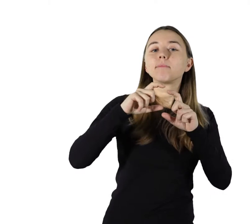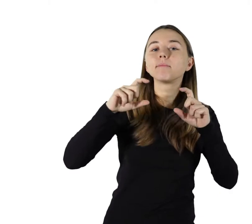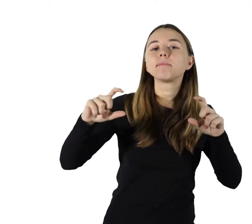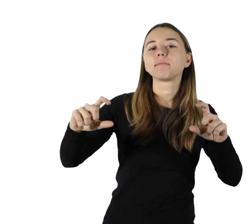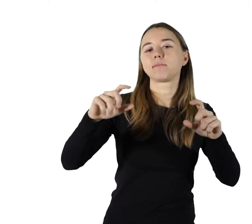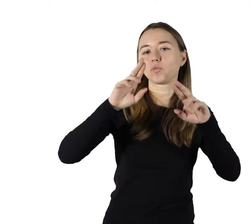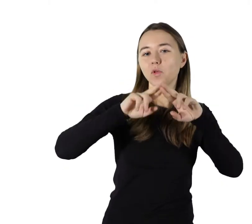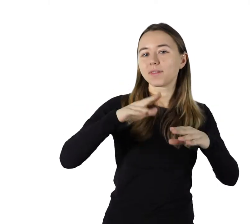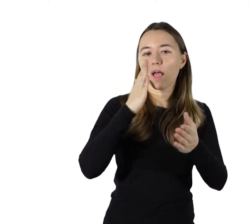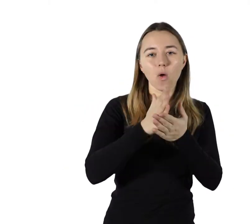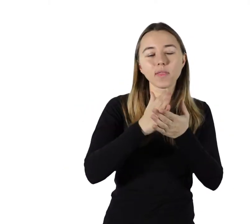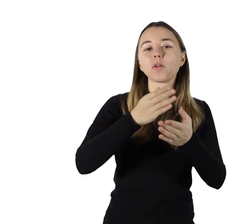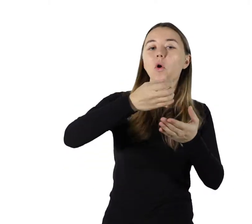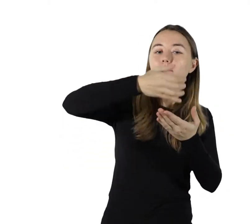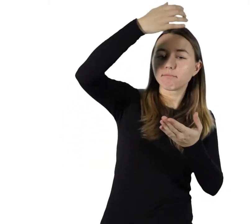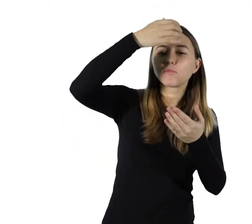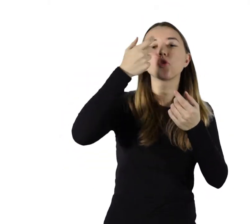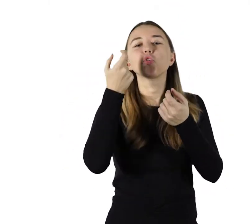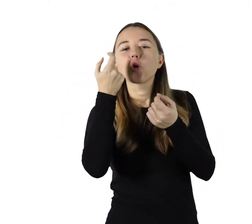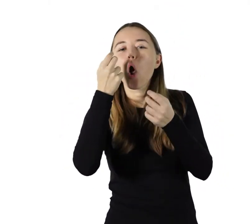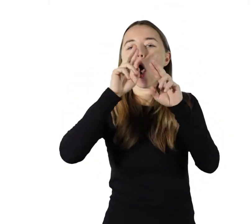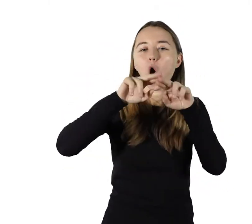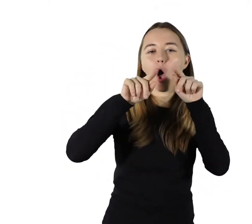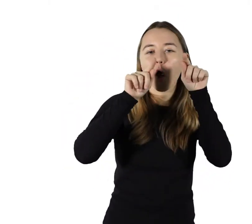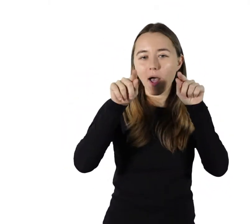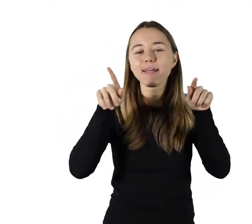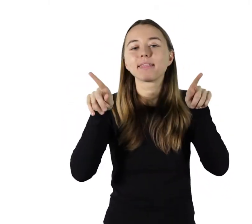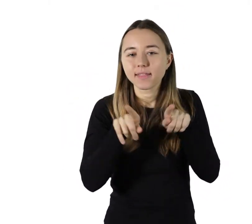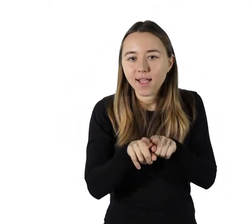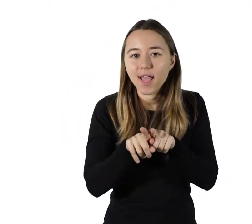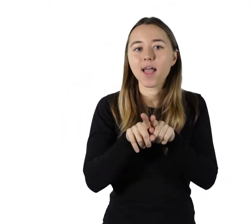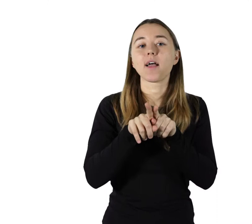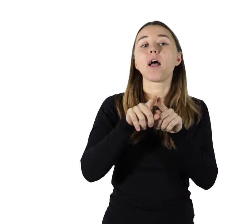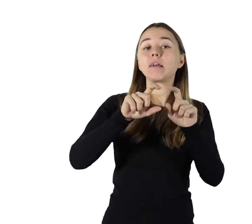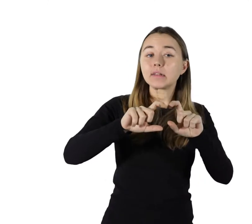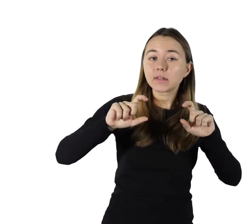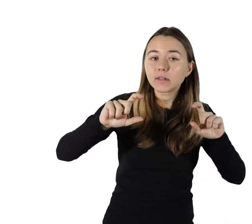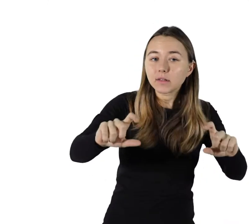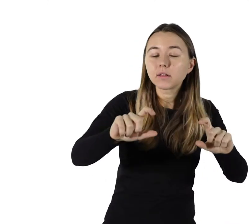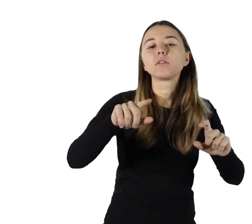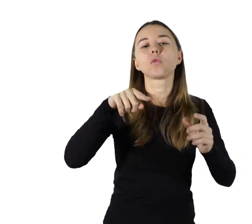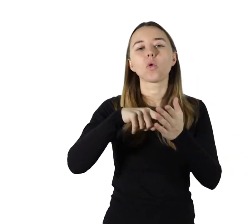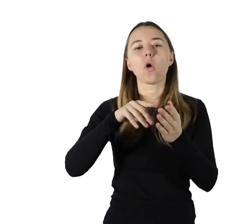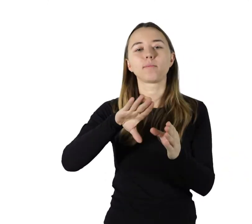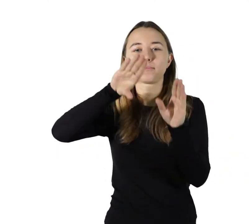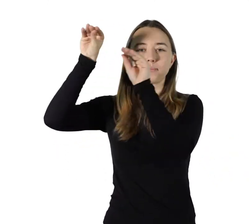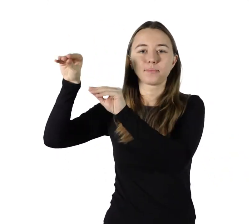Ocalały fragmenty cokołu, których część znajduje się dziś